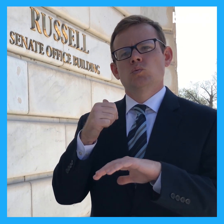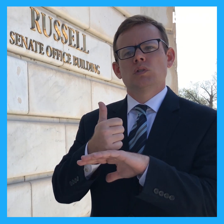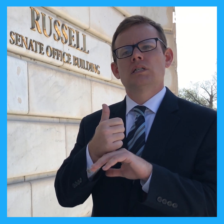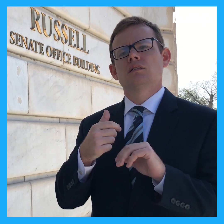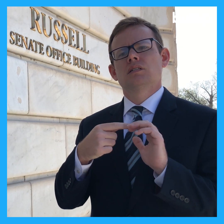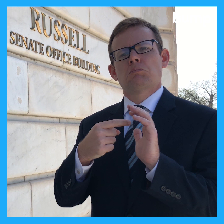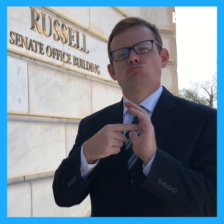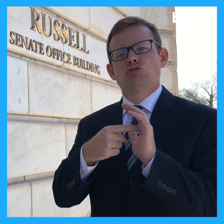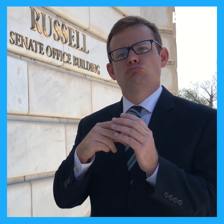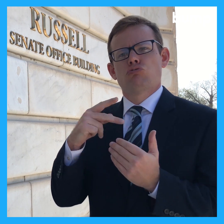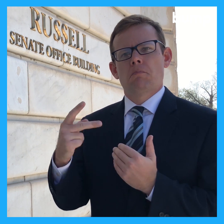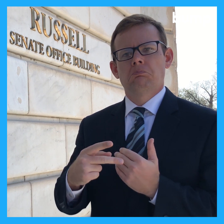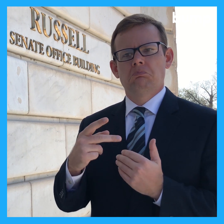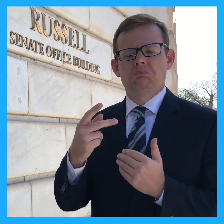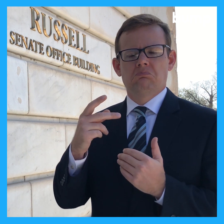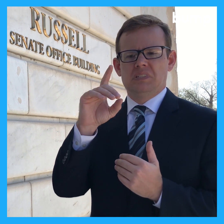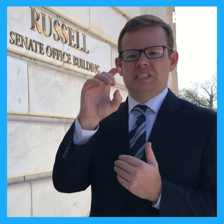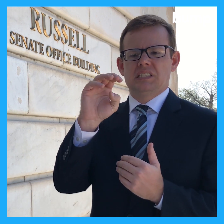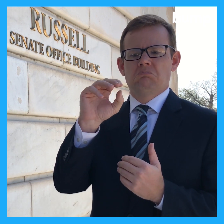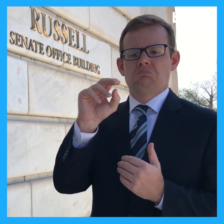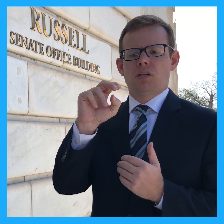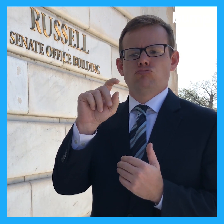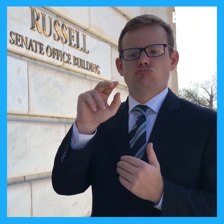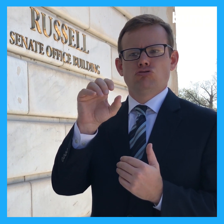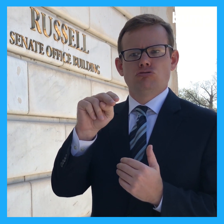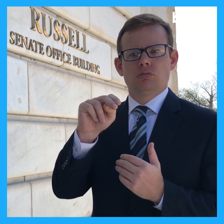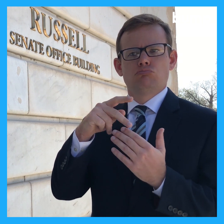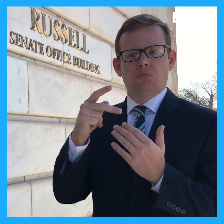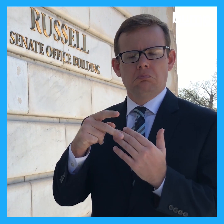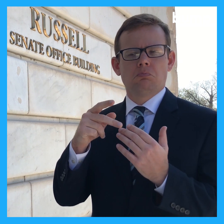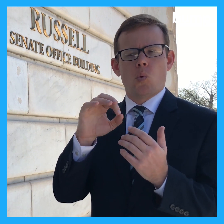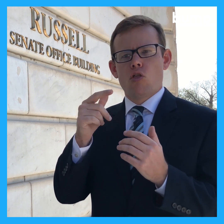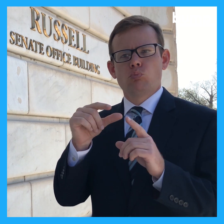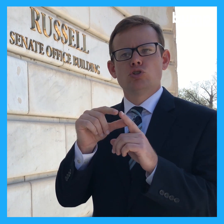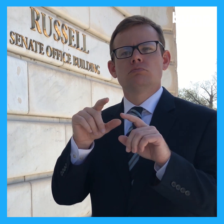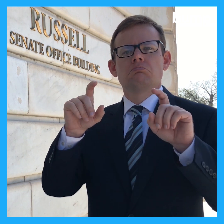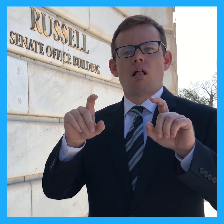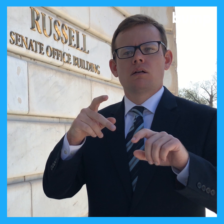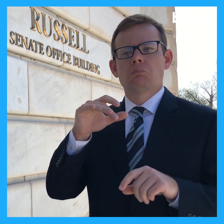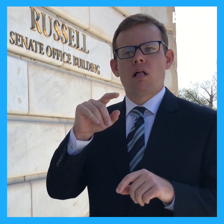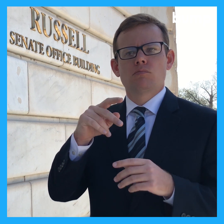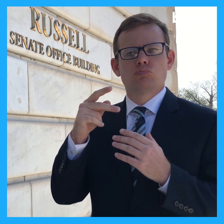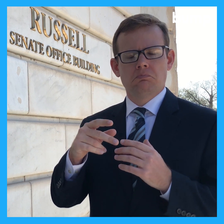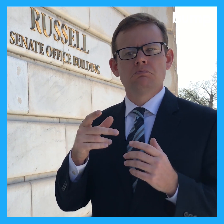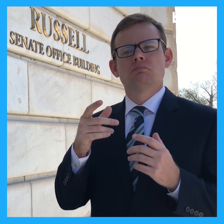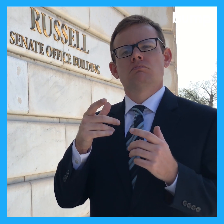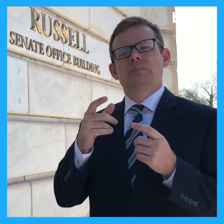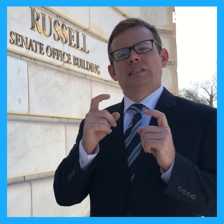fue establecer un programa de demostración, o en otras palabras, un programa piloto.